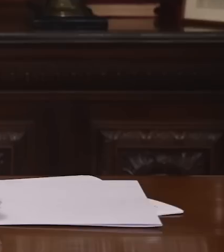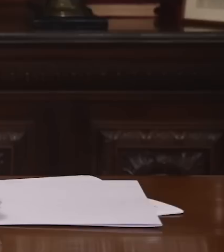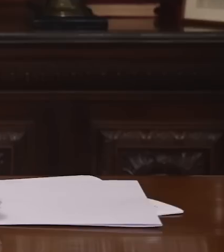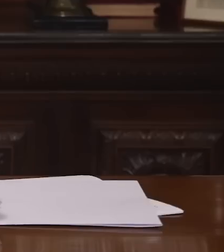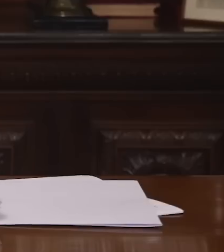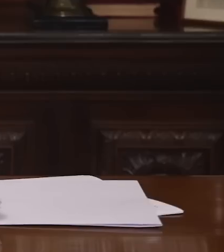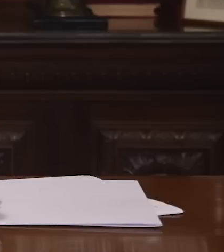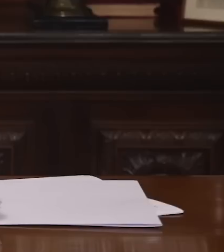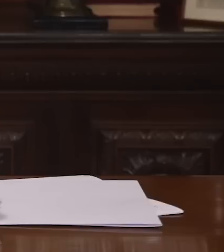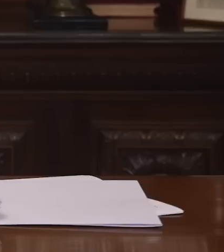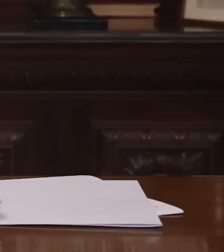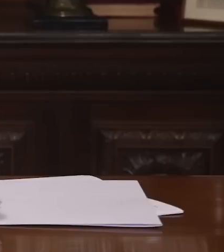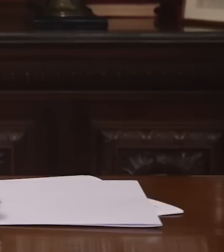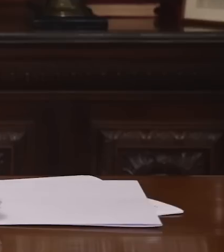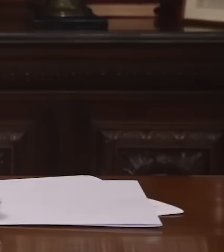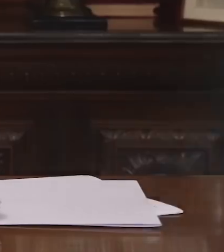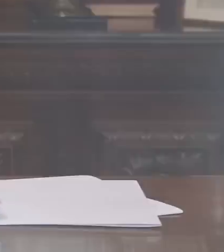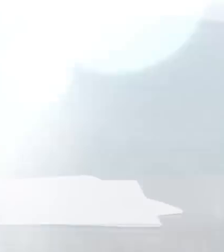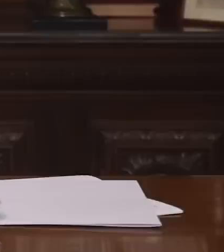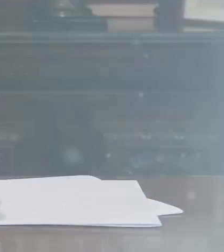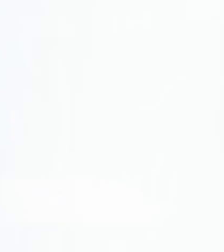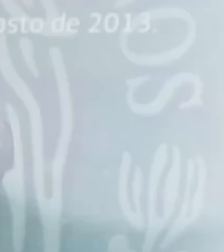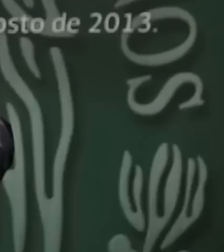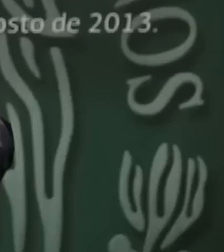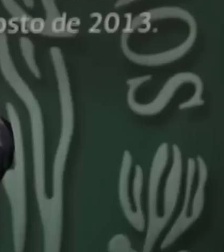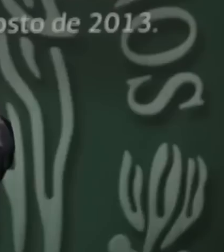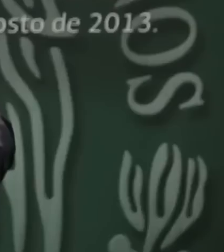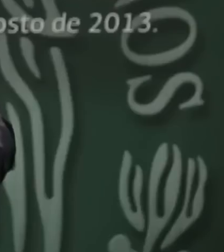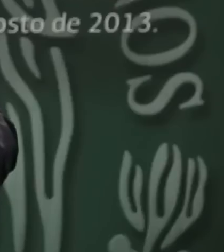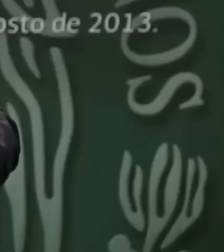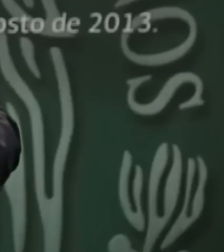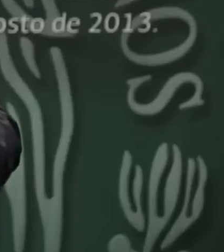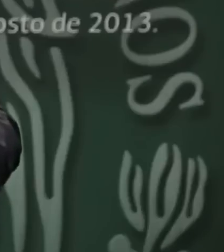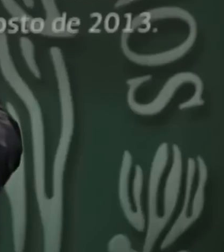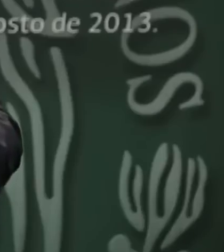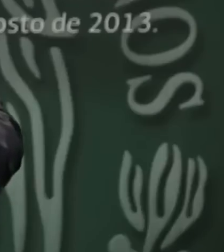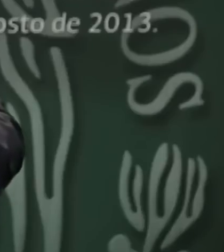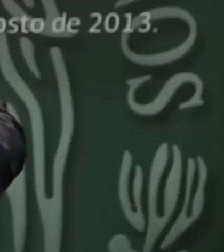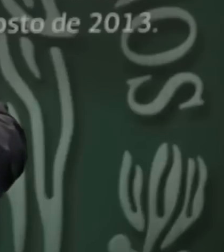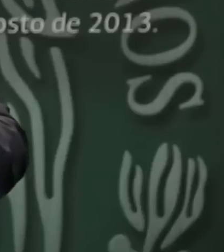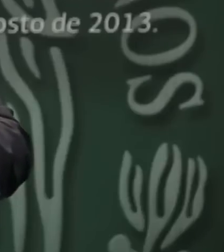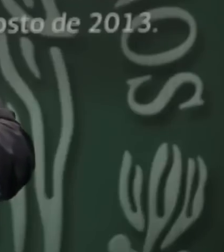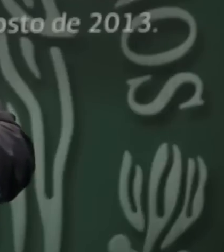trabajando arduamente para que las empresas que fueron privatizadas por los malos gobiernos del